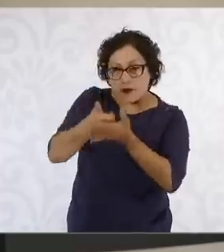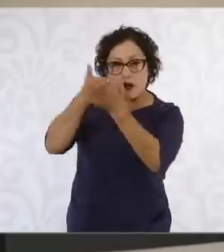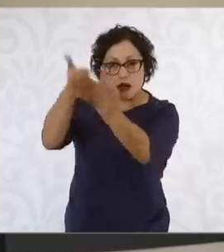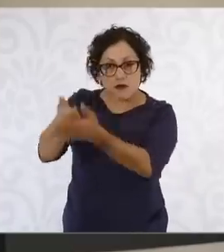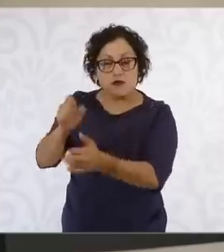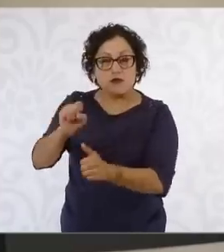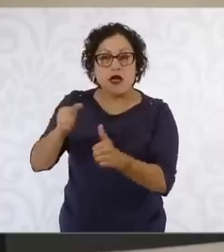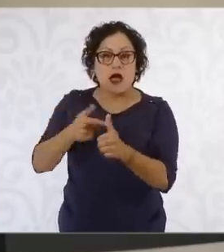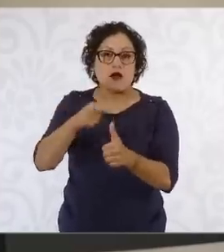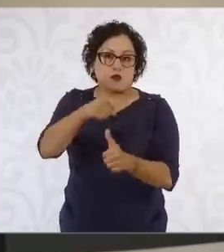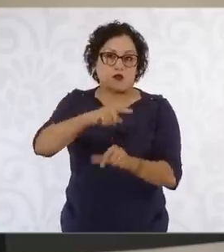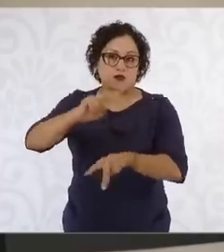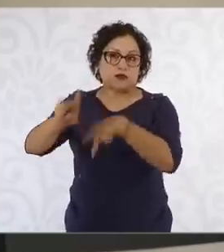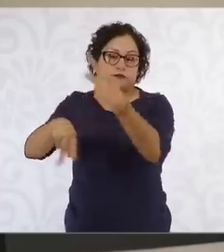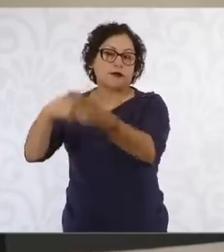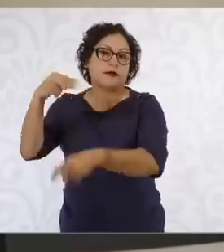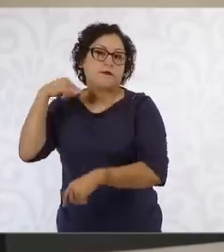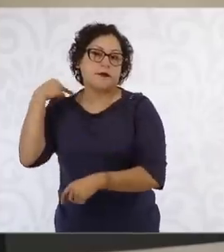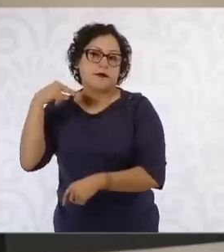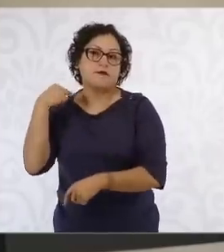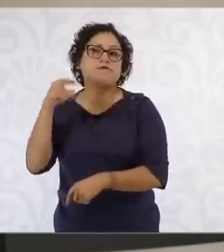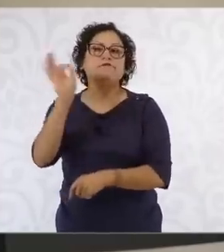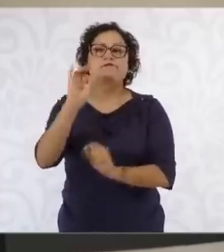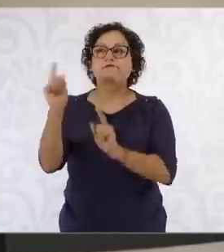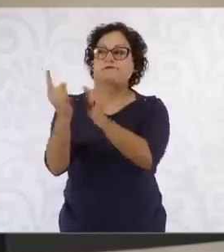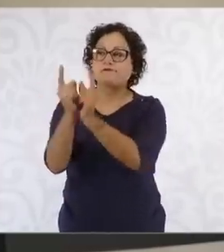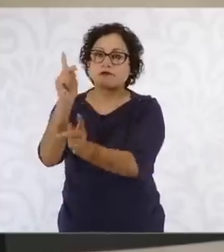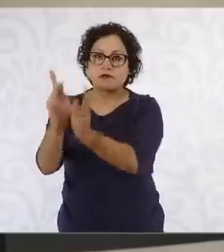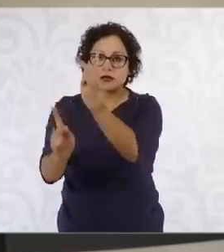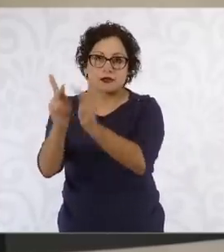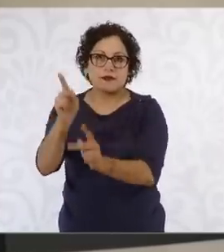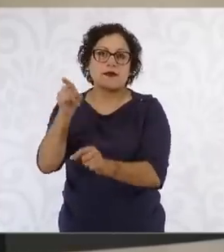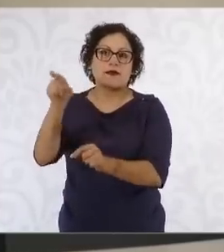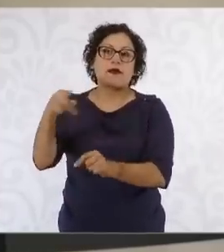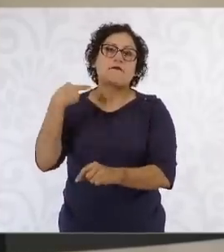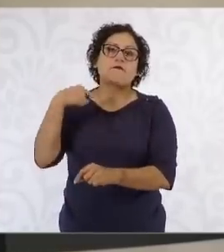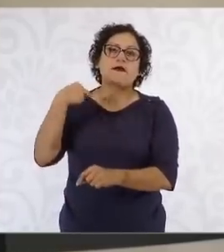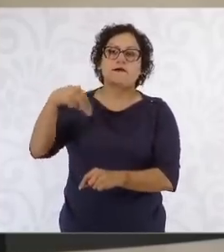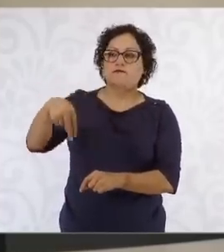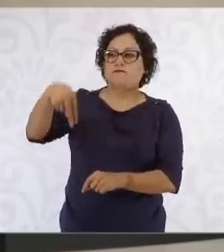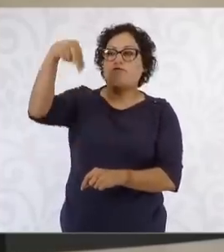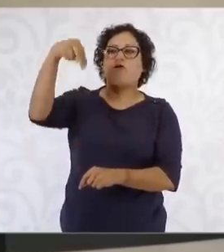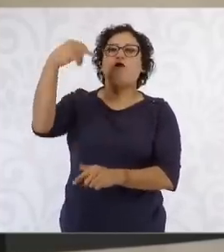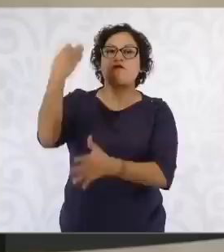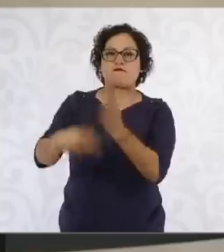platicar con ellos eso sucede en el norte de de este estado Igualmente habrá tiendas bienestar